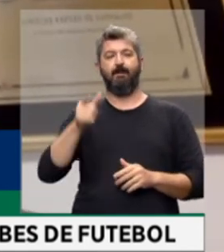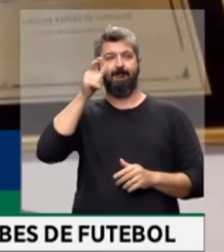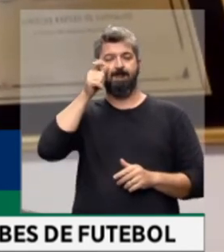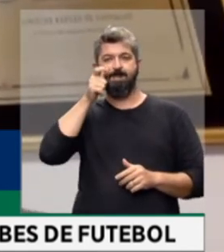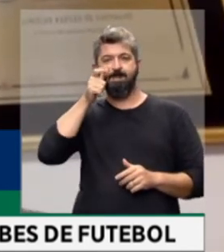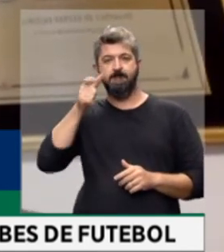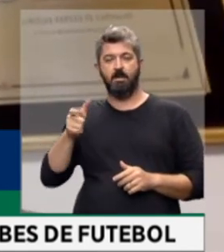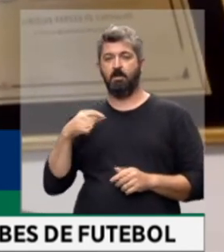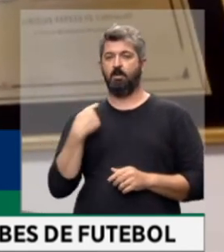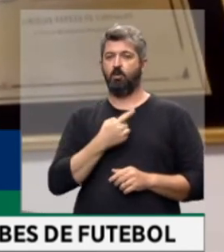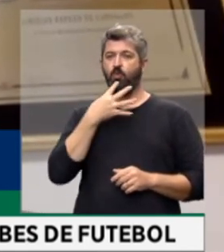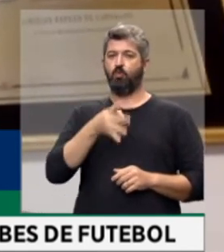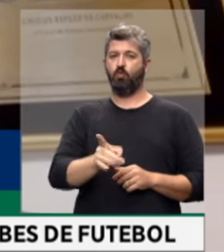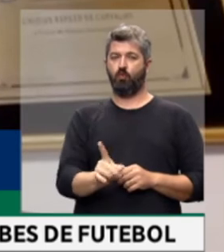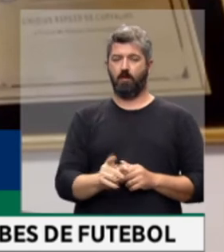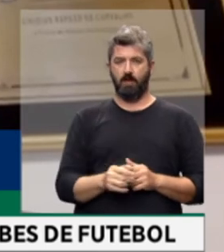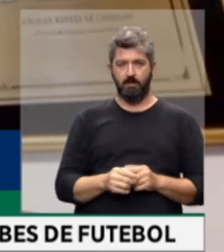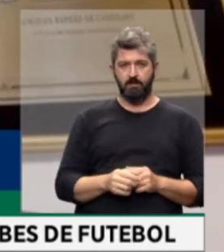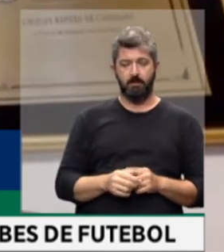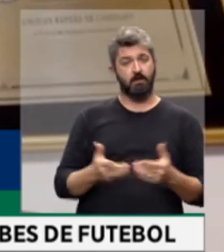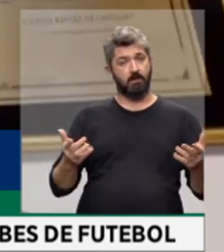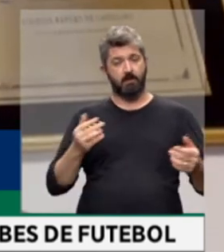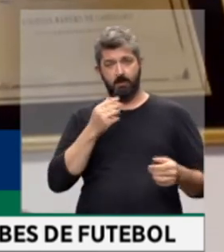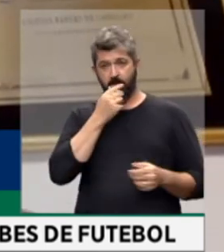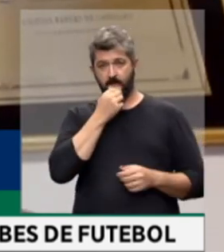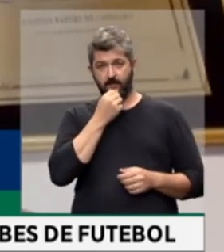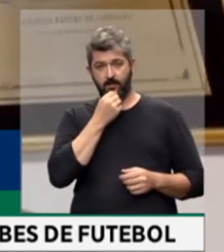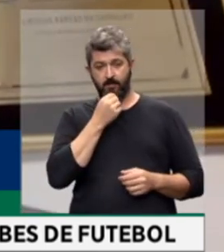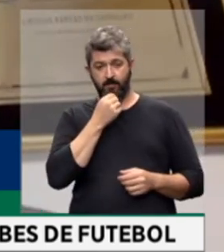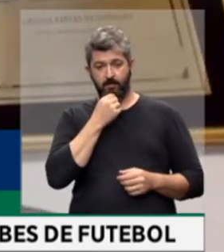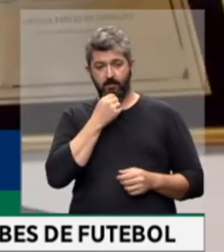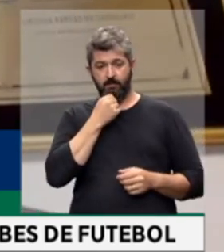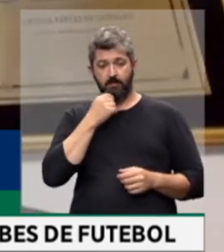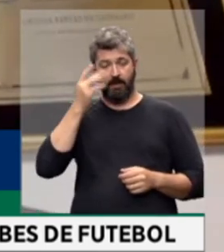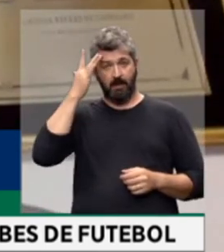DEFESA DO CONSUMIDOR. ESSAS COMISSÕES DE MÉRITO FORAM PRETO RITS POR INTERESSES... QUE NÓS DESCONHECEMOS. ENTÃ